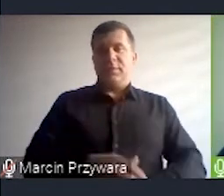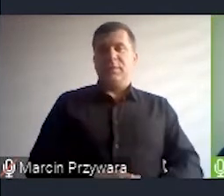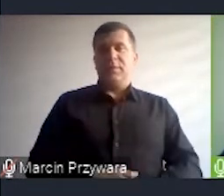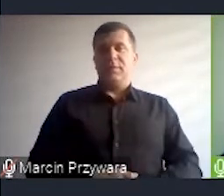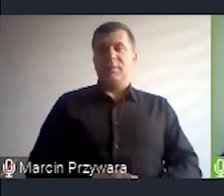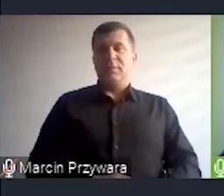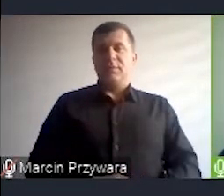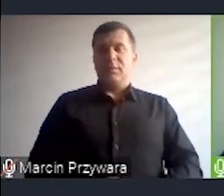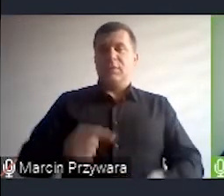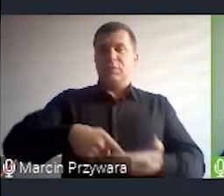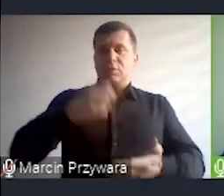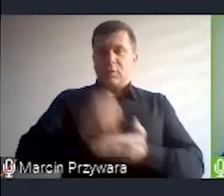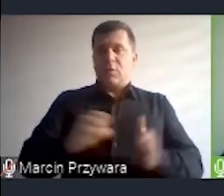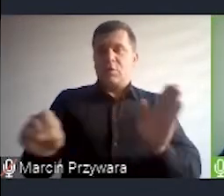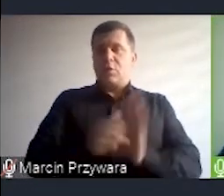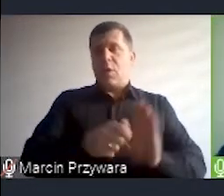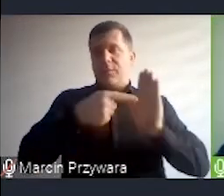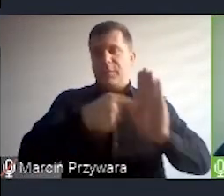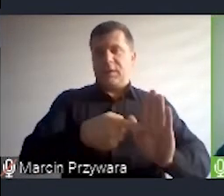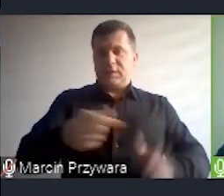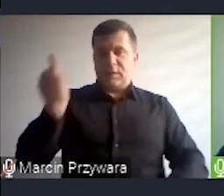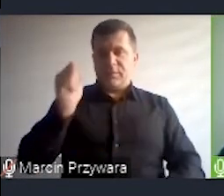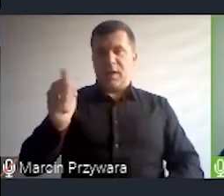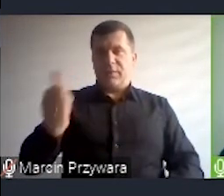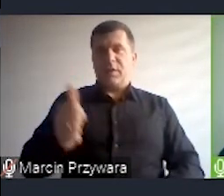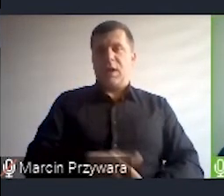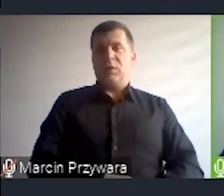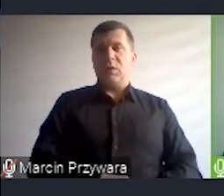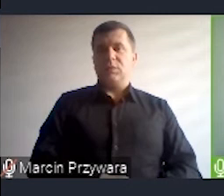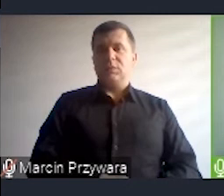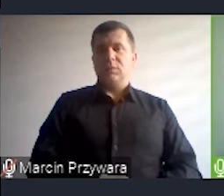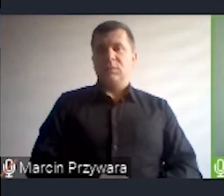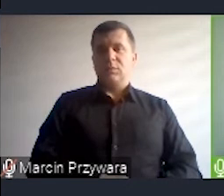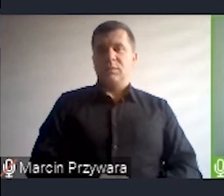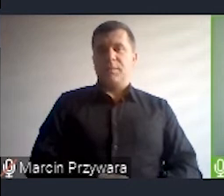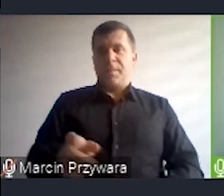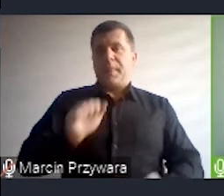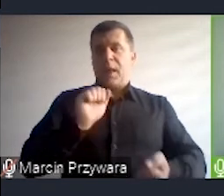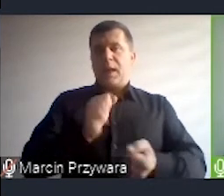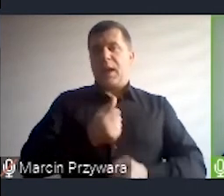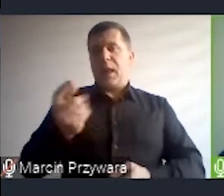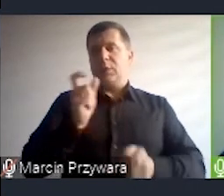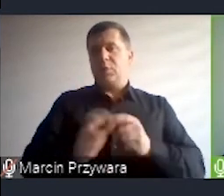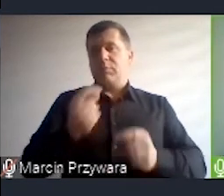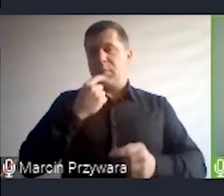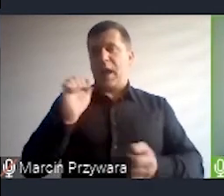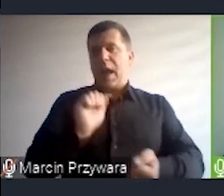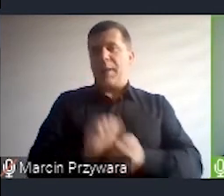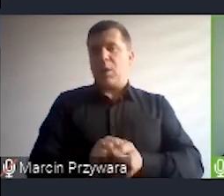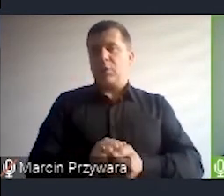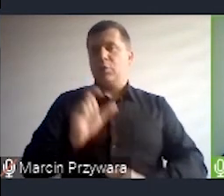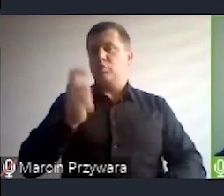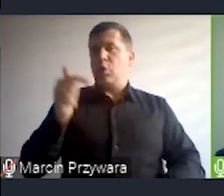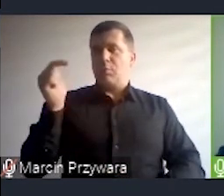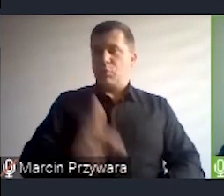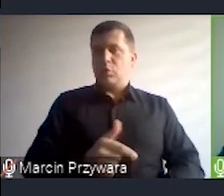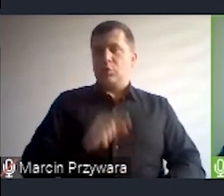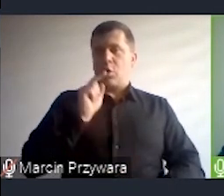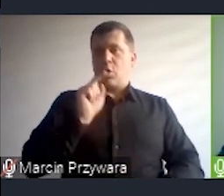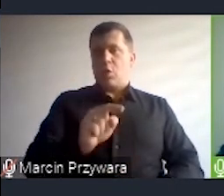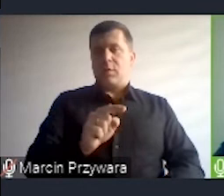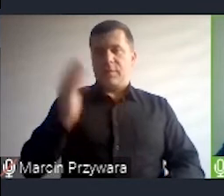Znowu do wytycznych kwalifikowalności. I parę sów o amortyzacji. Co musimy o niej wiedzieć ?